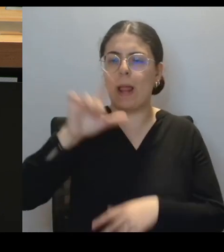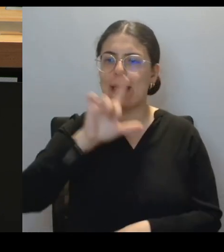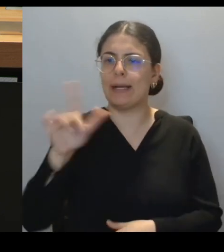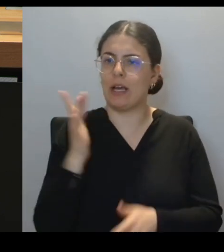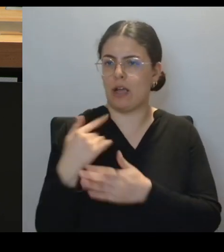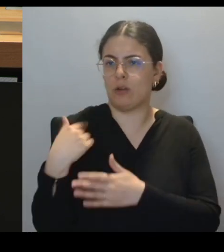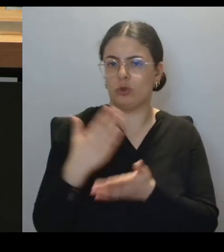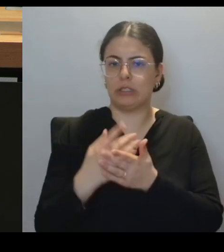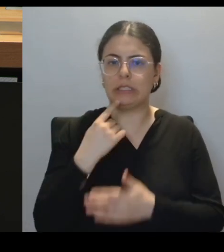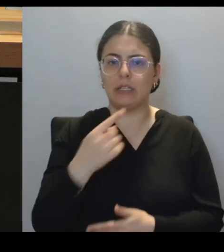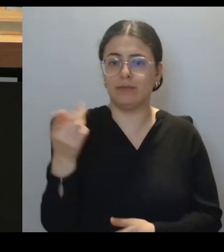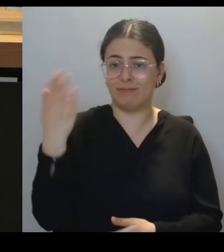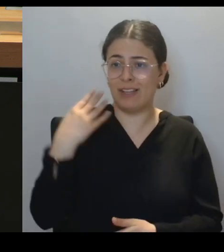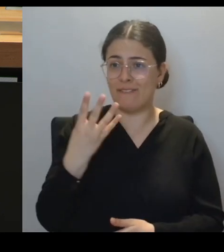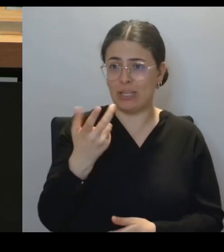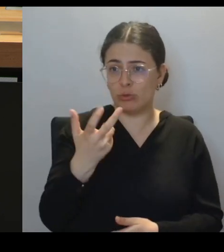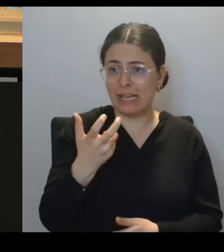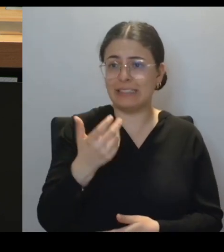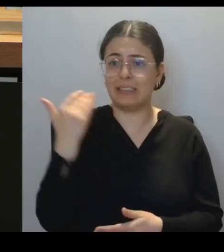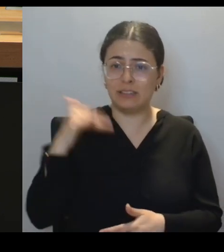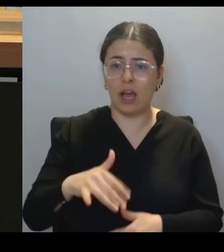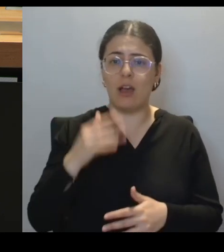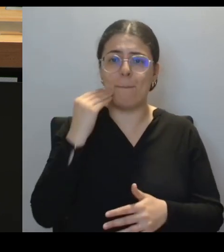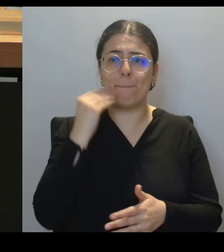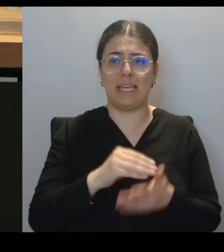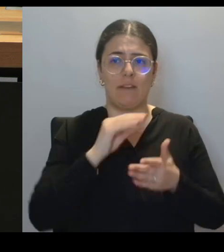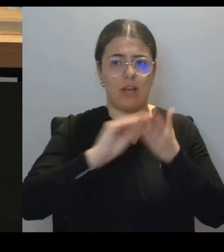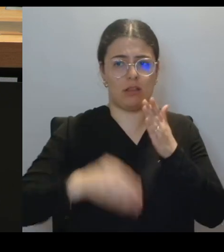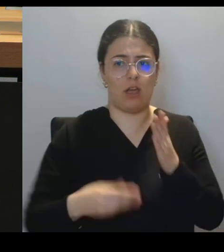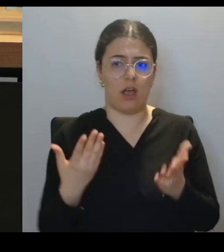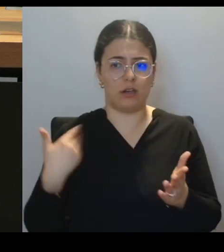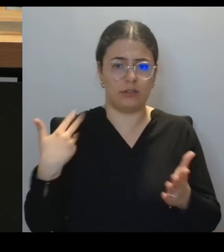der Rückübertragung hat man dieser Community noch billige Mietverträge